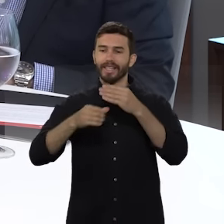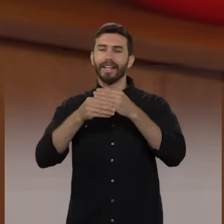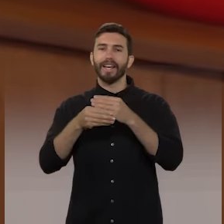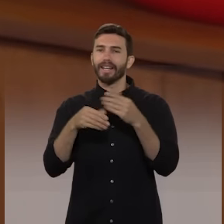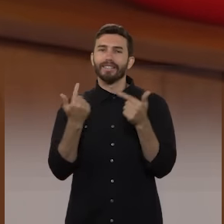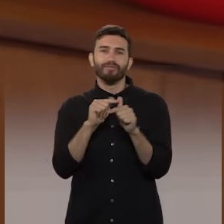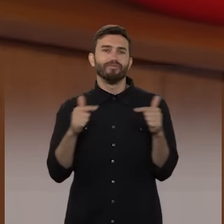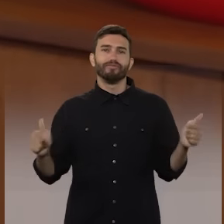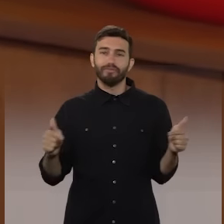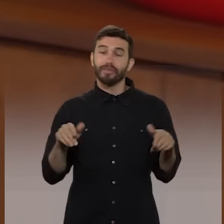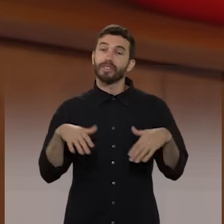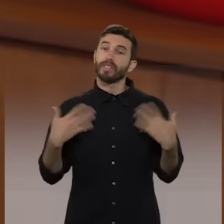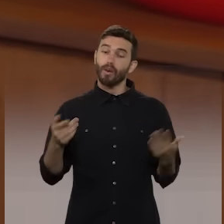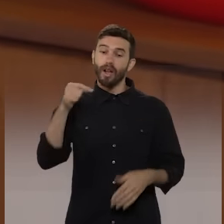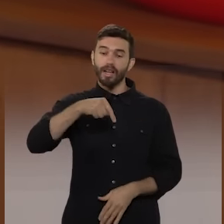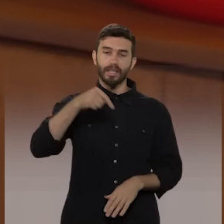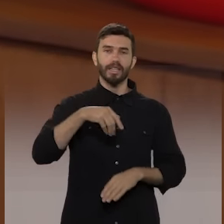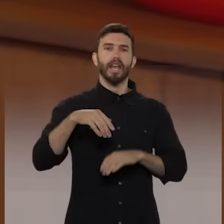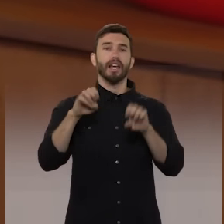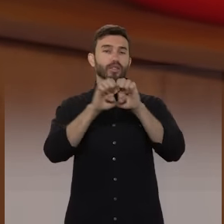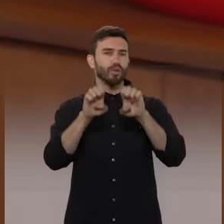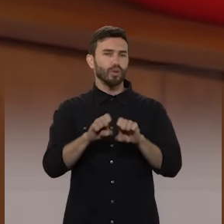Então, a infraestrutura no Brasil é muito bem pensada.